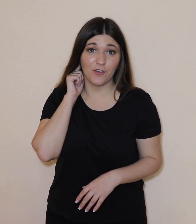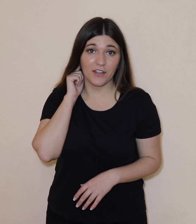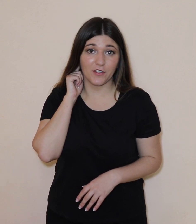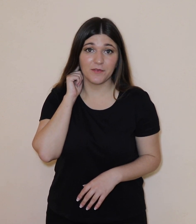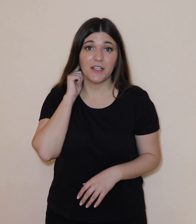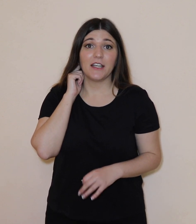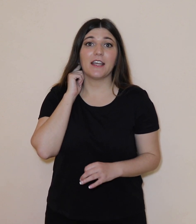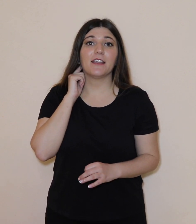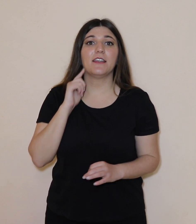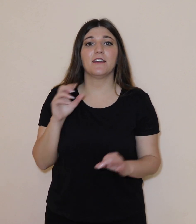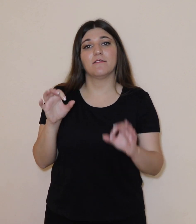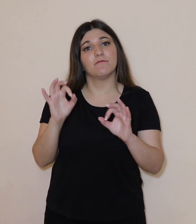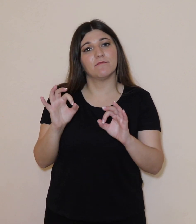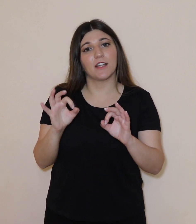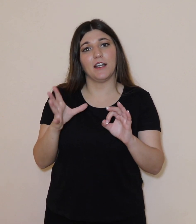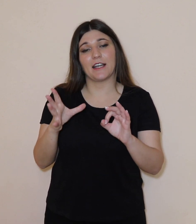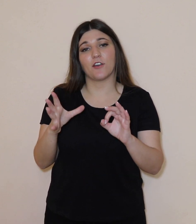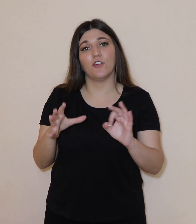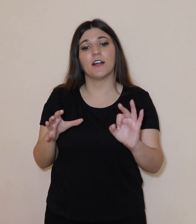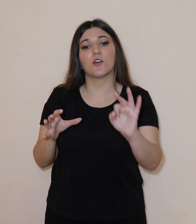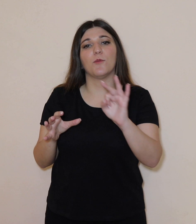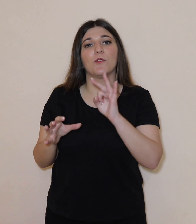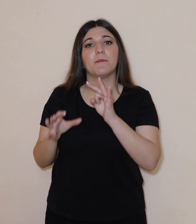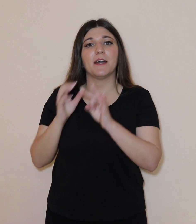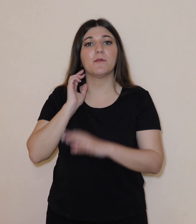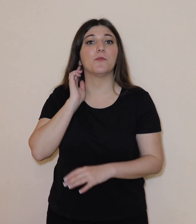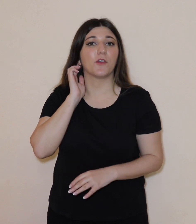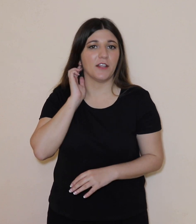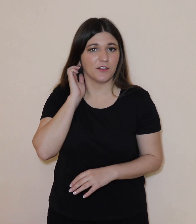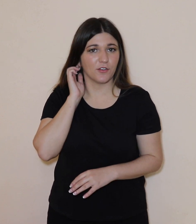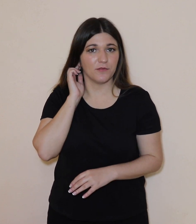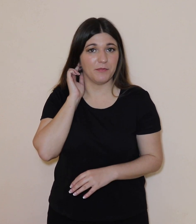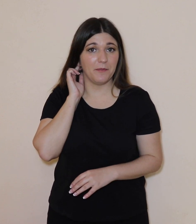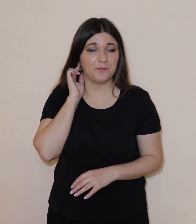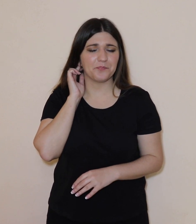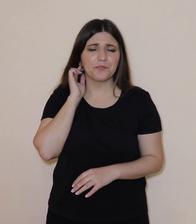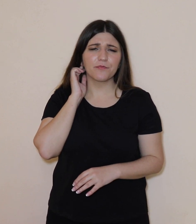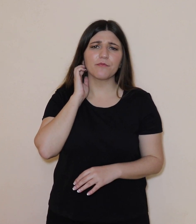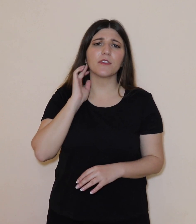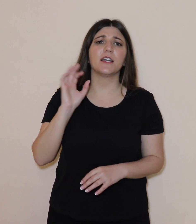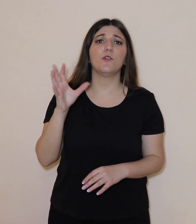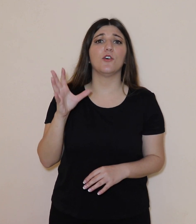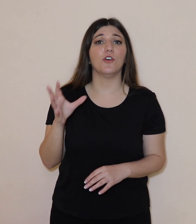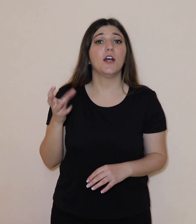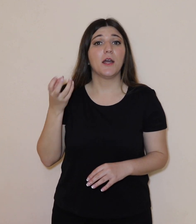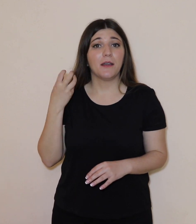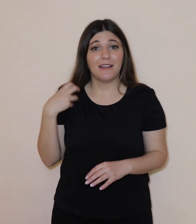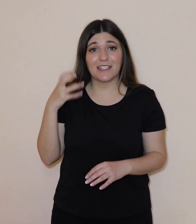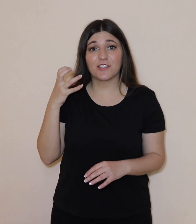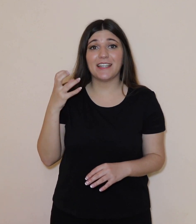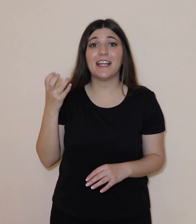oído que hace que en la que colocan como un imán por dentro ¿bien? Luego esto sería en